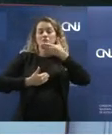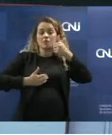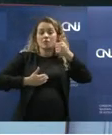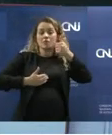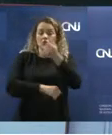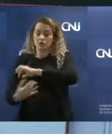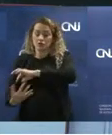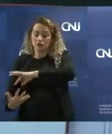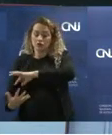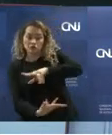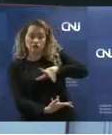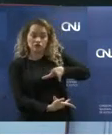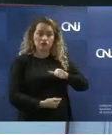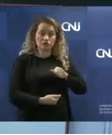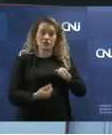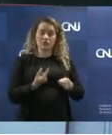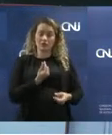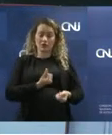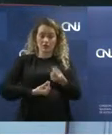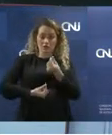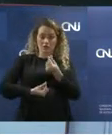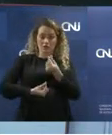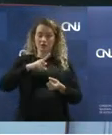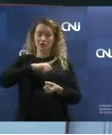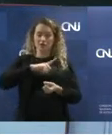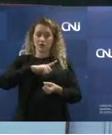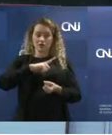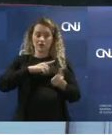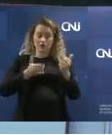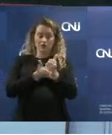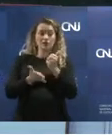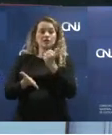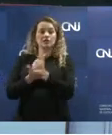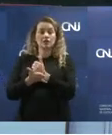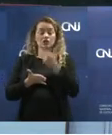do Tabelionato de Notas de Notas, que superam oito mil e quinhentas